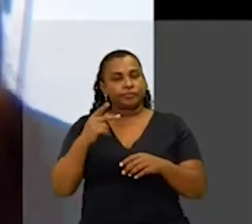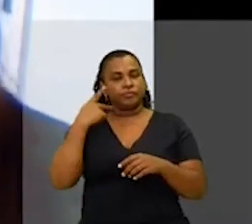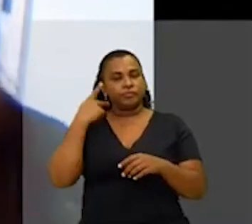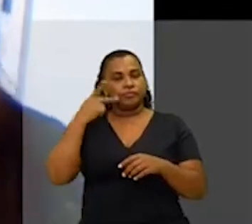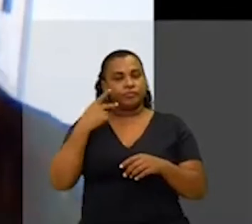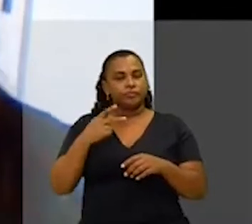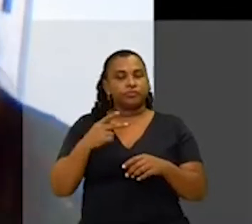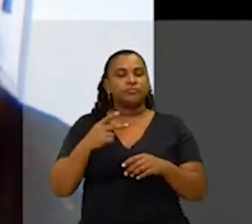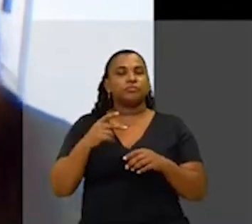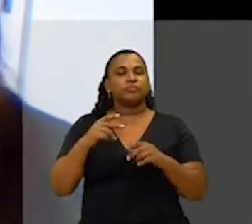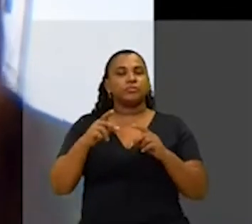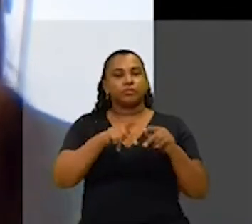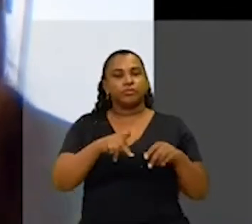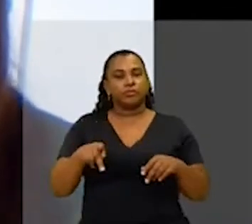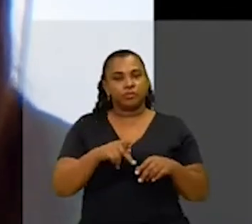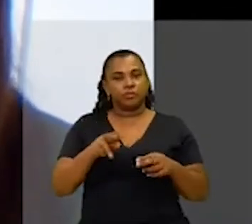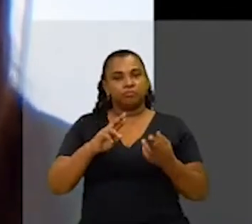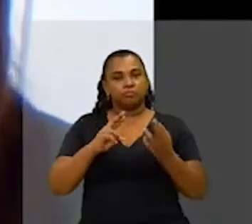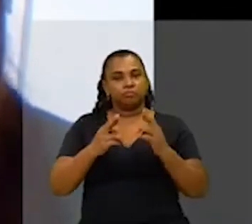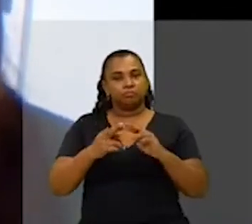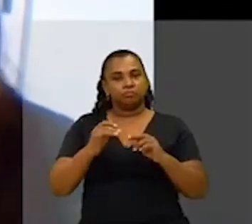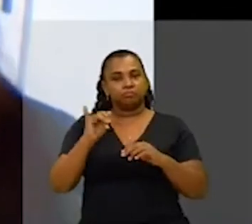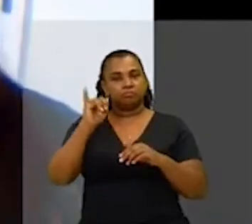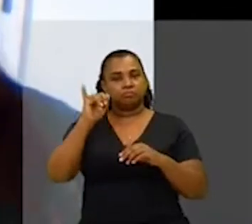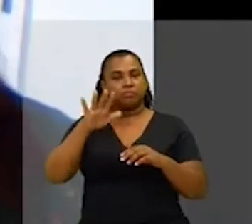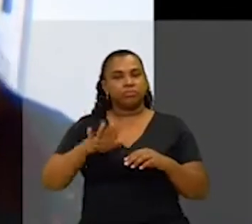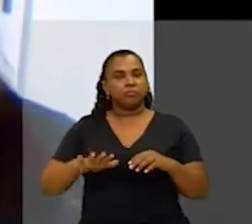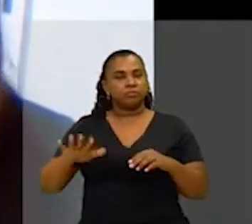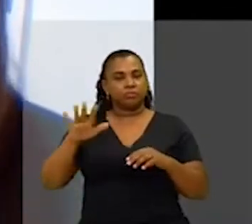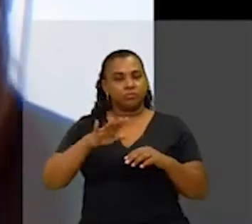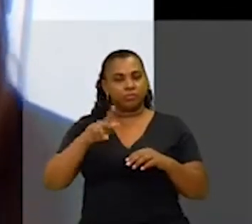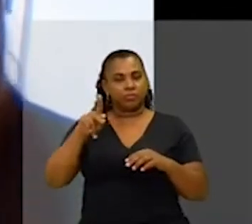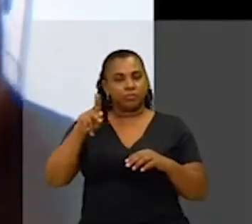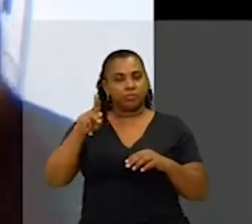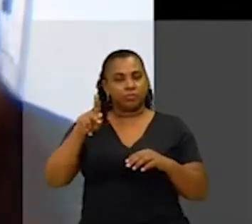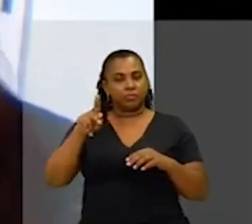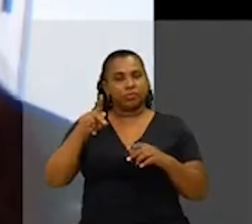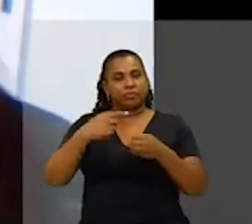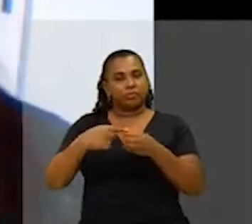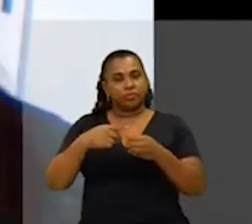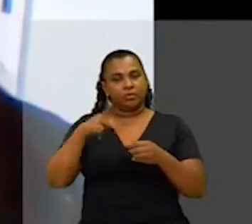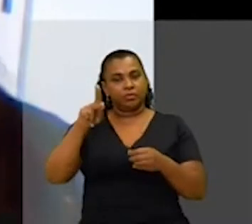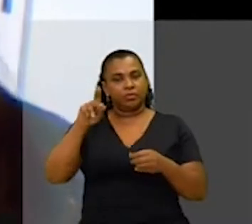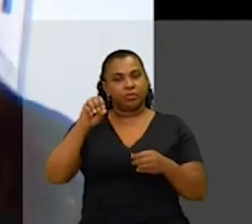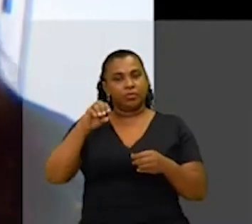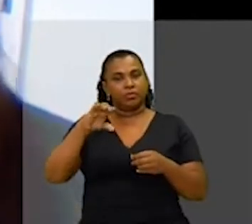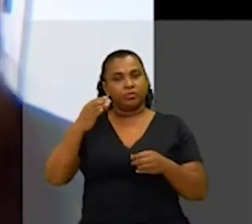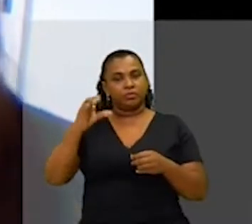pela PUC Minas em Poços de Caldas começando com a minha alto de inscrição sou uma mulher